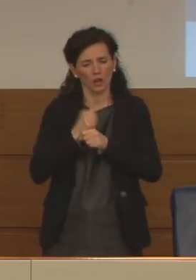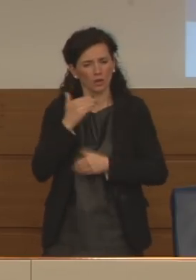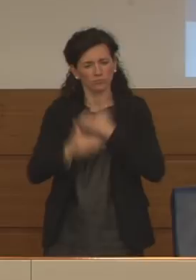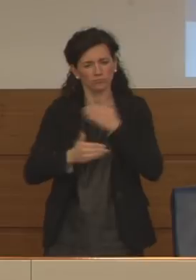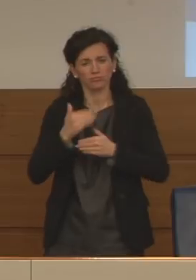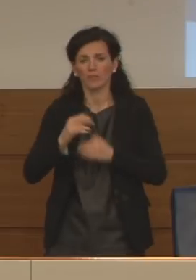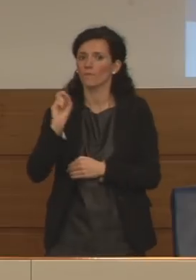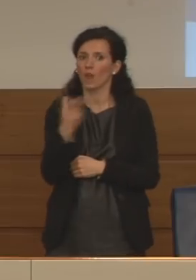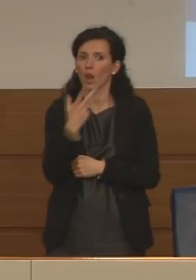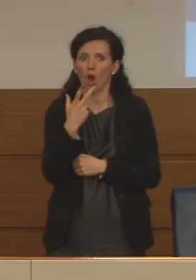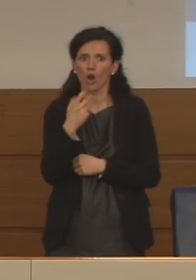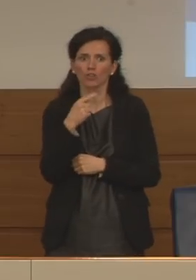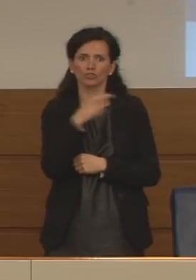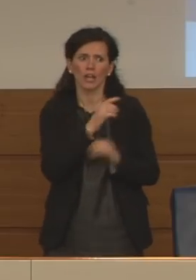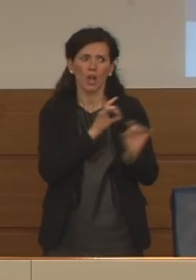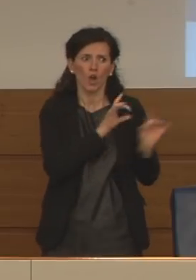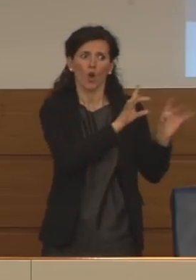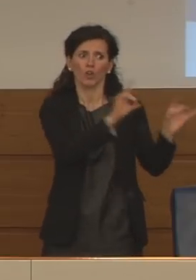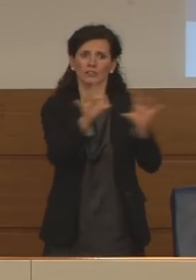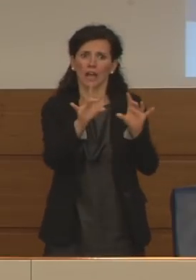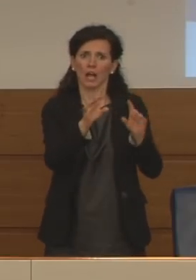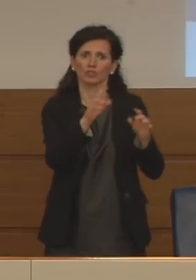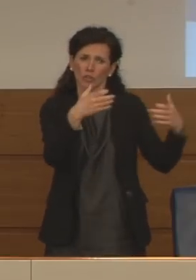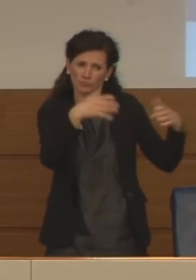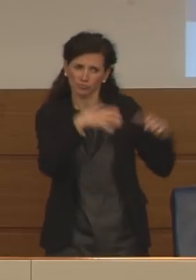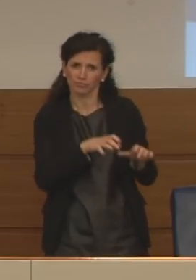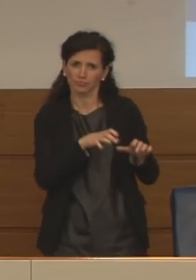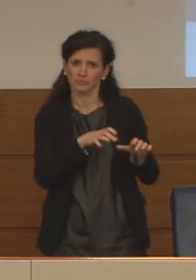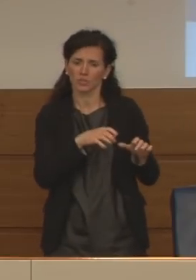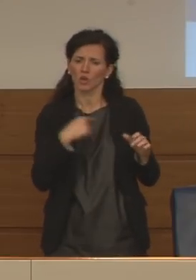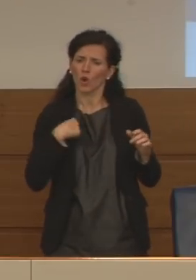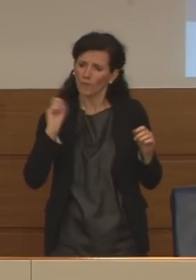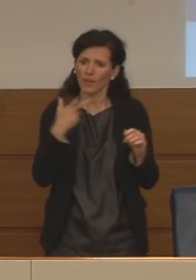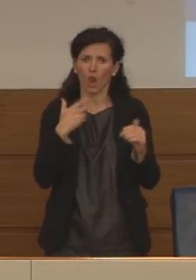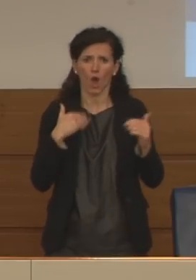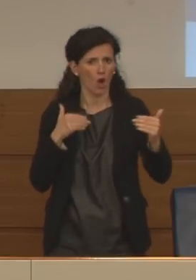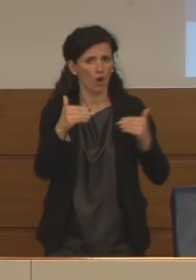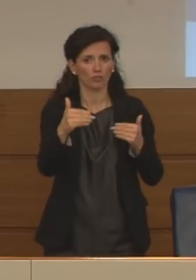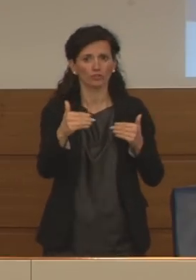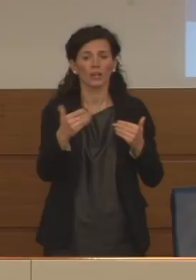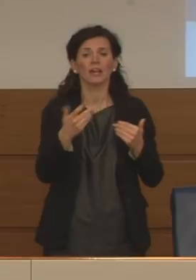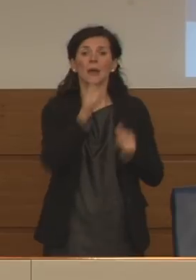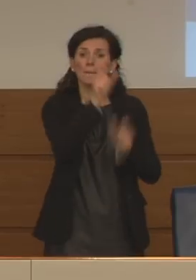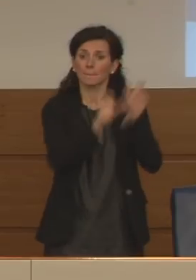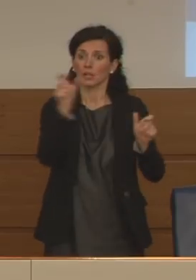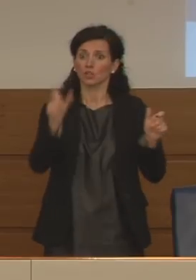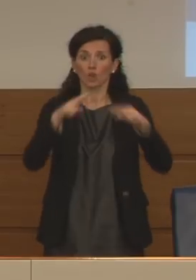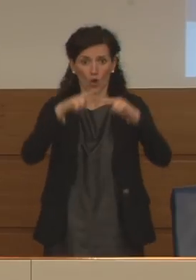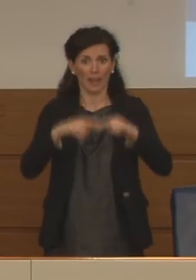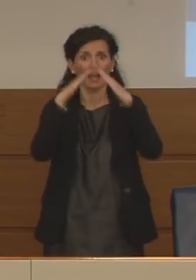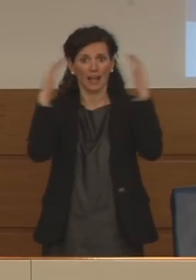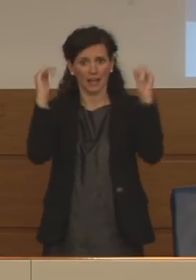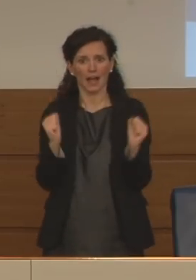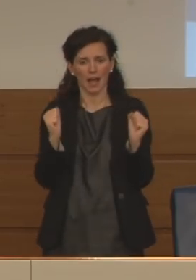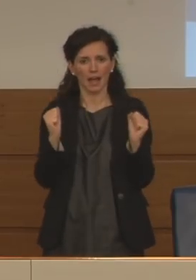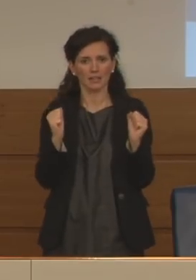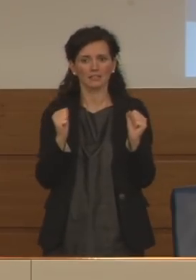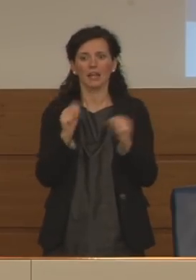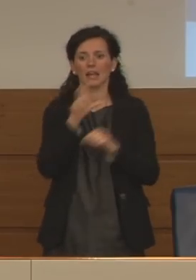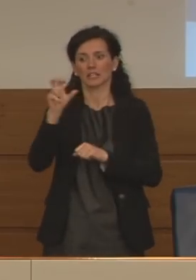E potremo riuscirci se la gente resta a casa. E se si consente agli operatori sanitari e a questi 300 medici che si sposteranno